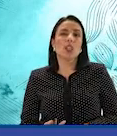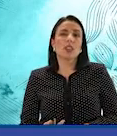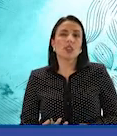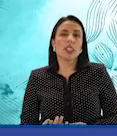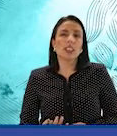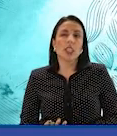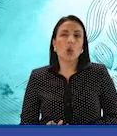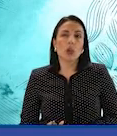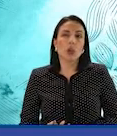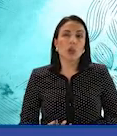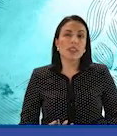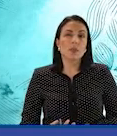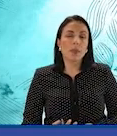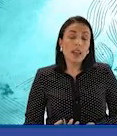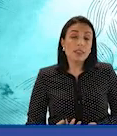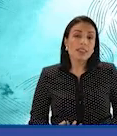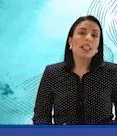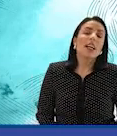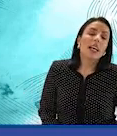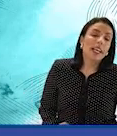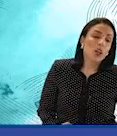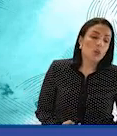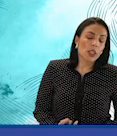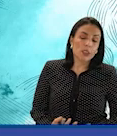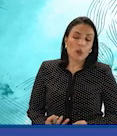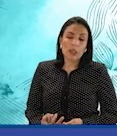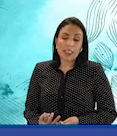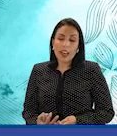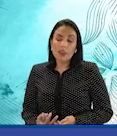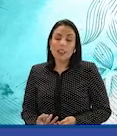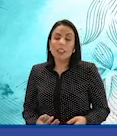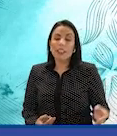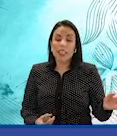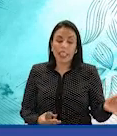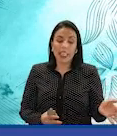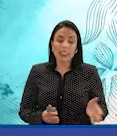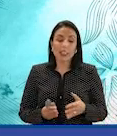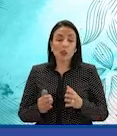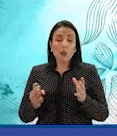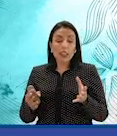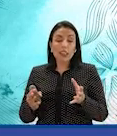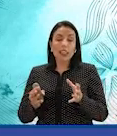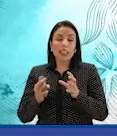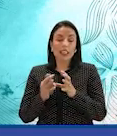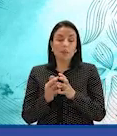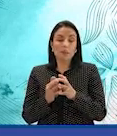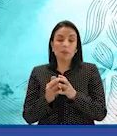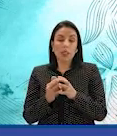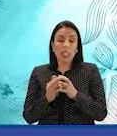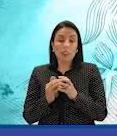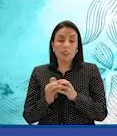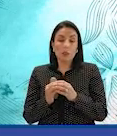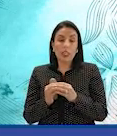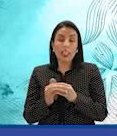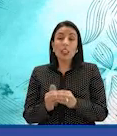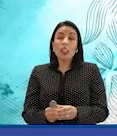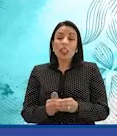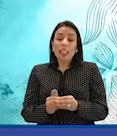106 del Código Municipal, como les comentaba anteriormente, en la filmina